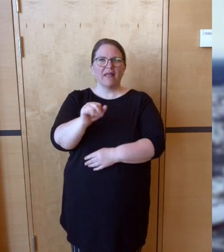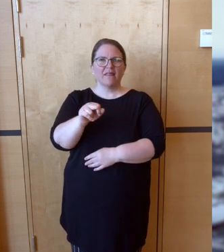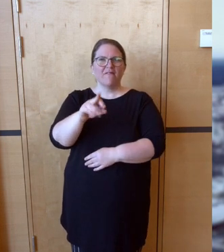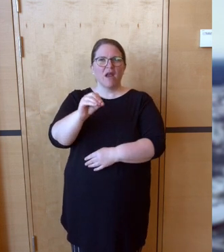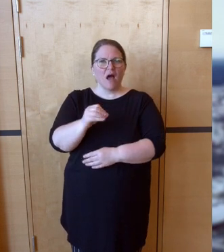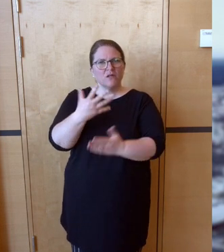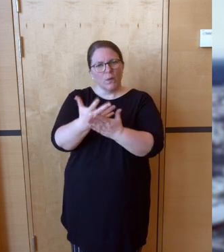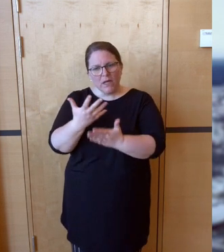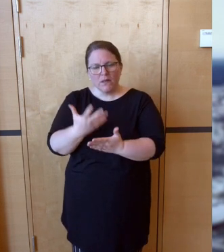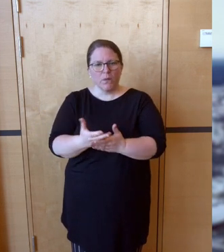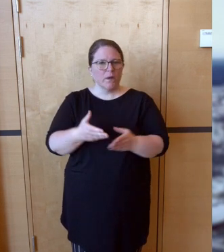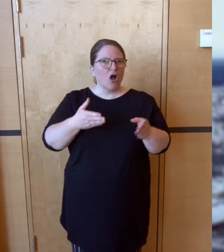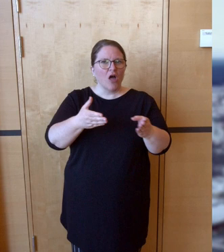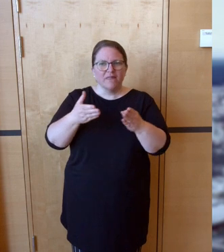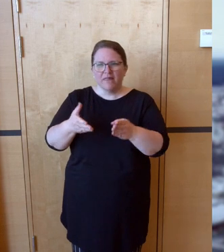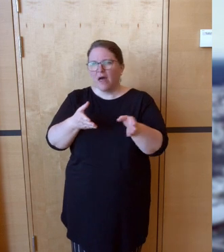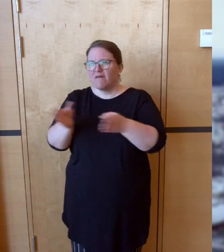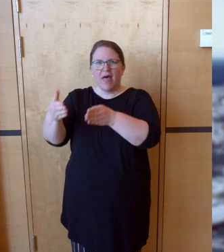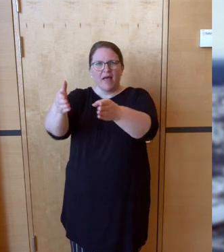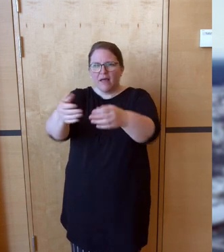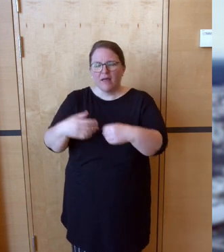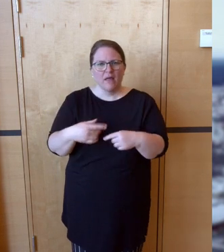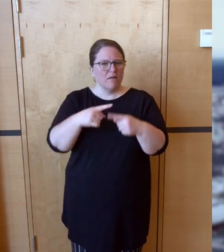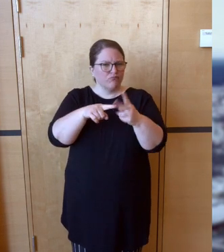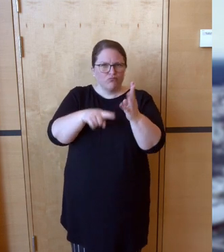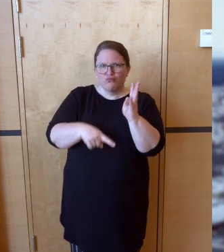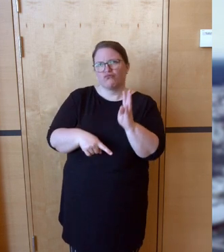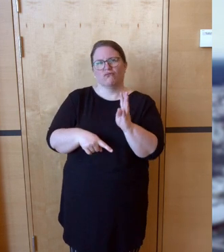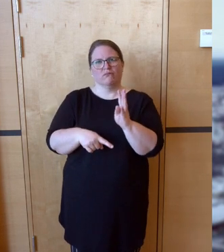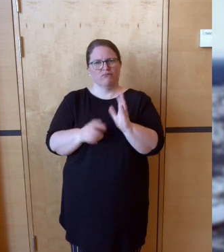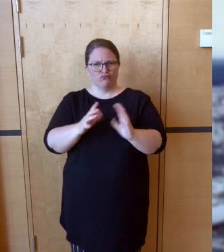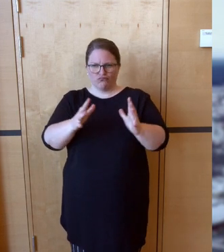Vägar ETC och det kommer ju såklart att Att